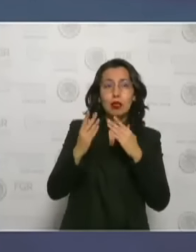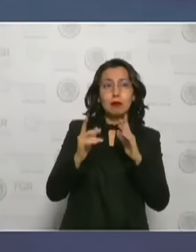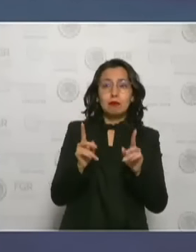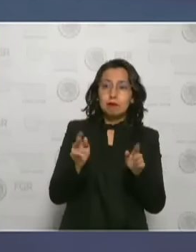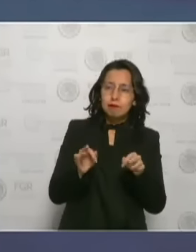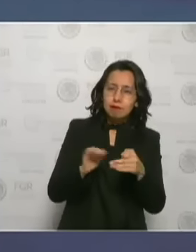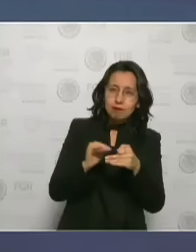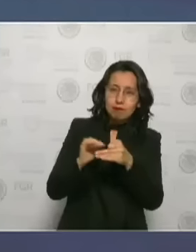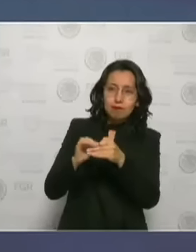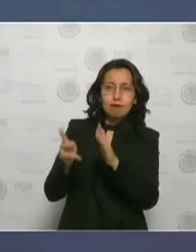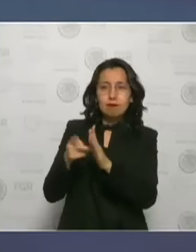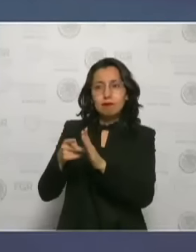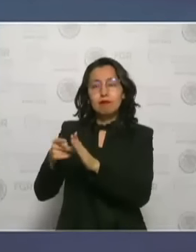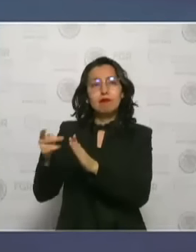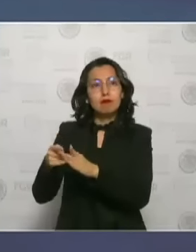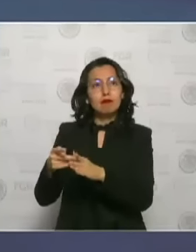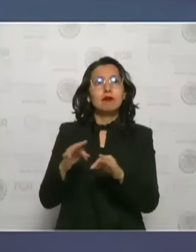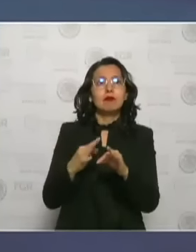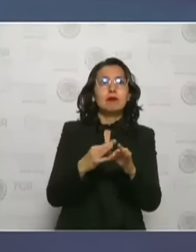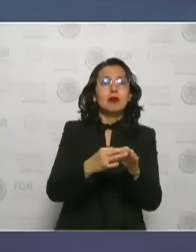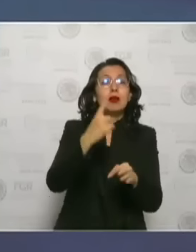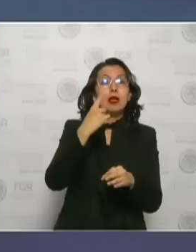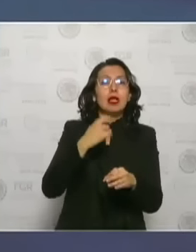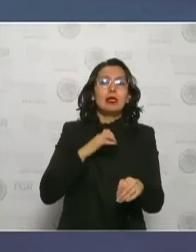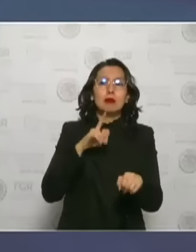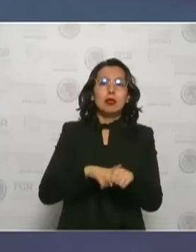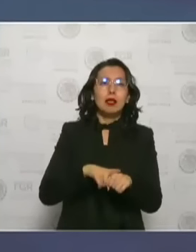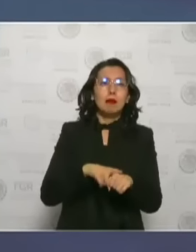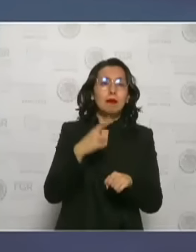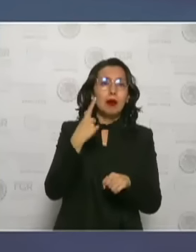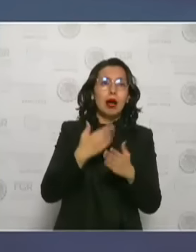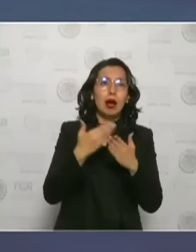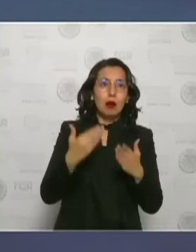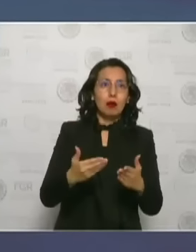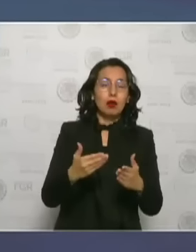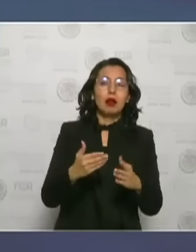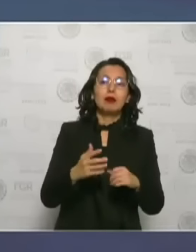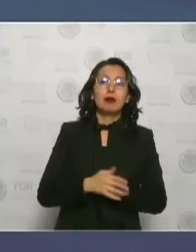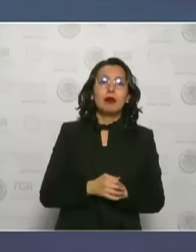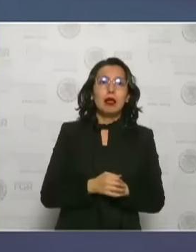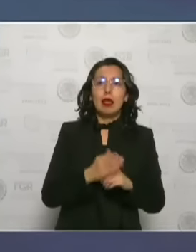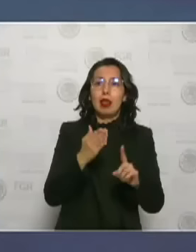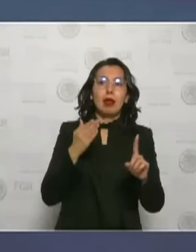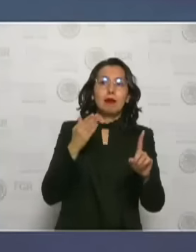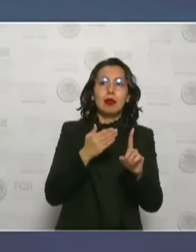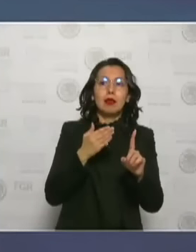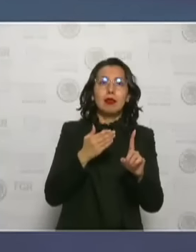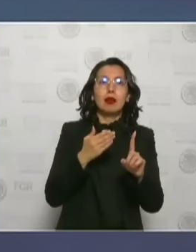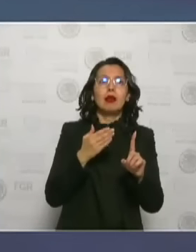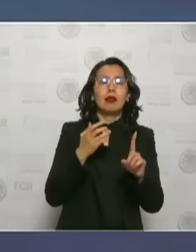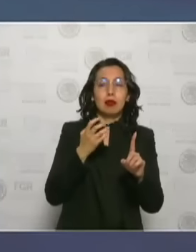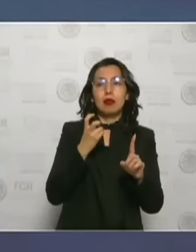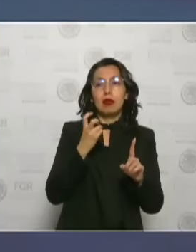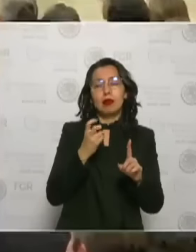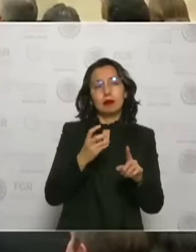la fiscalización de indicios, especialmente en el destino final y destrucción de narcóticos.